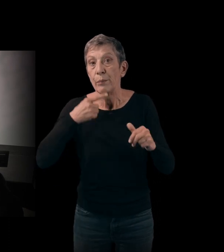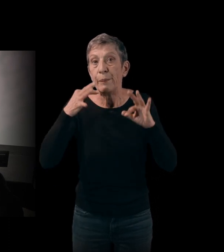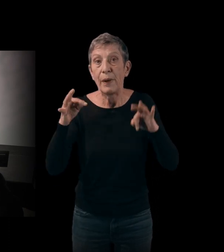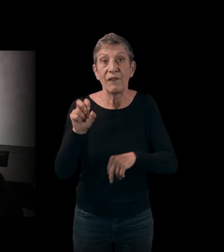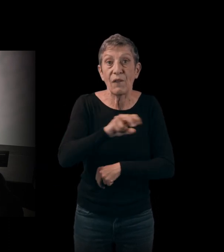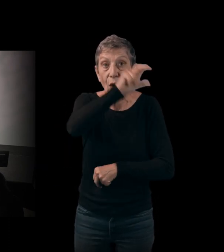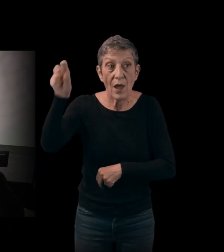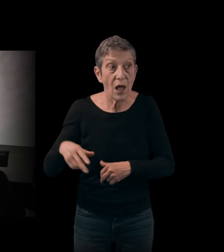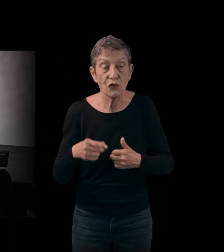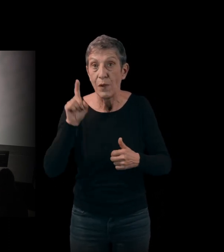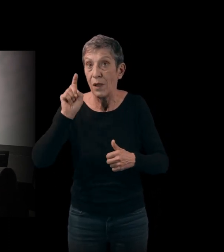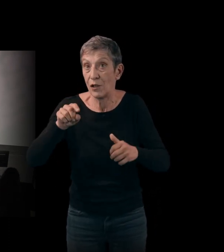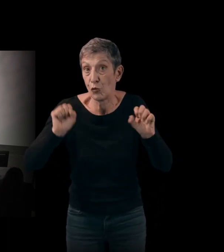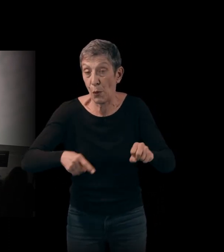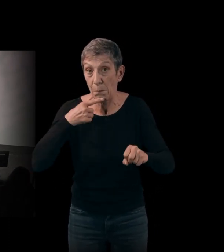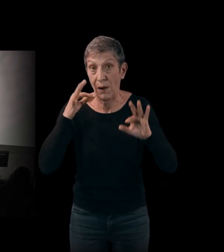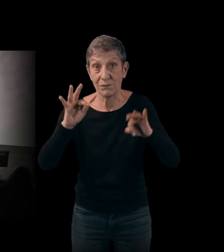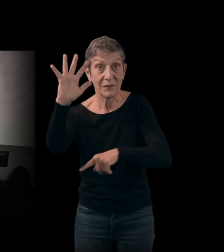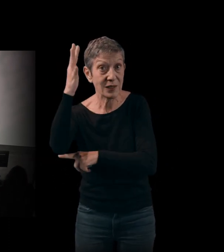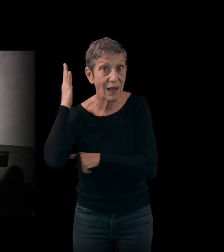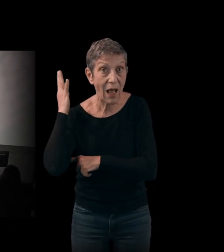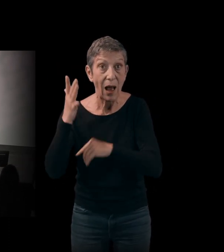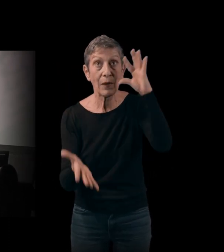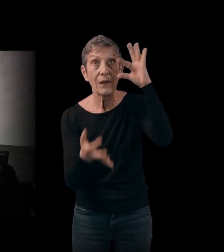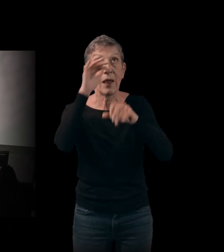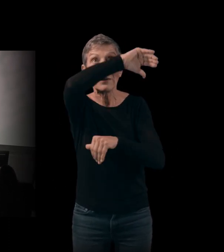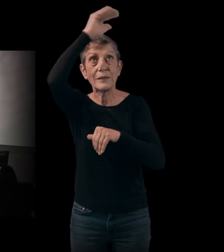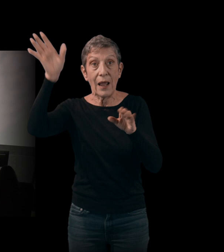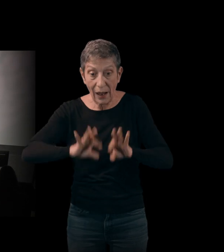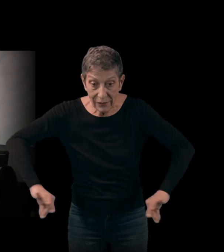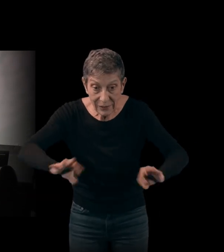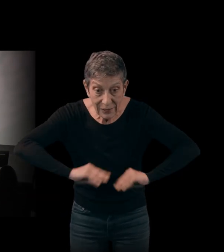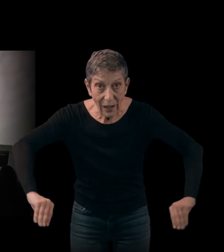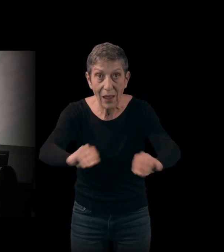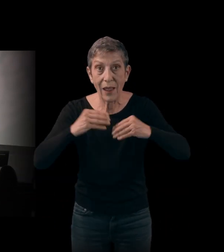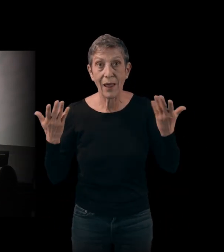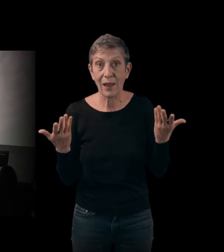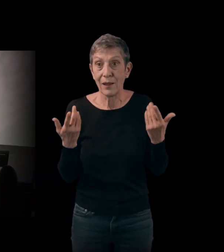arbres, du rapport au ciel, à la terre, à toutes ces choses qu'on a foulées physiquement.